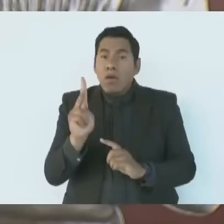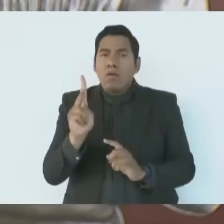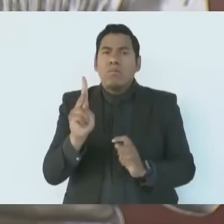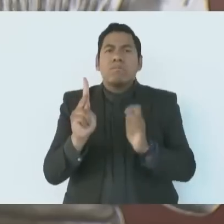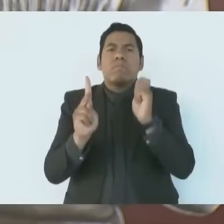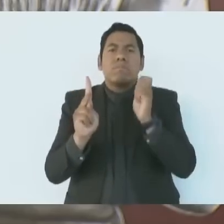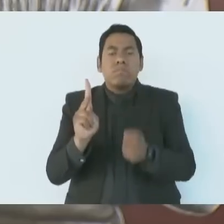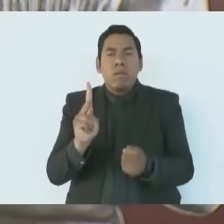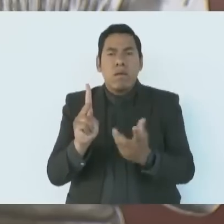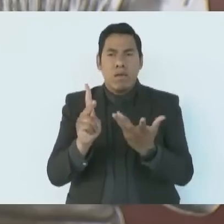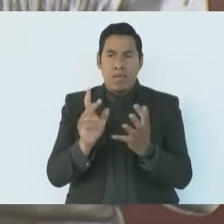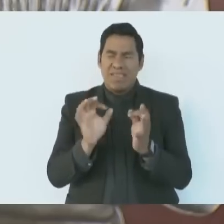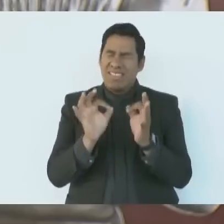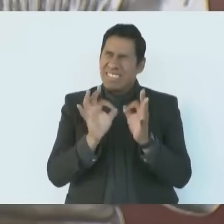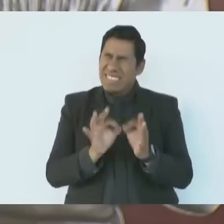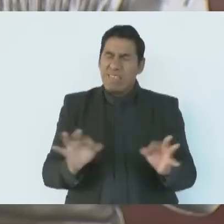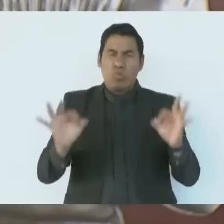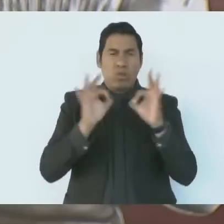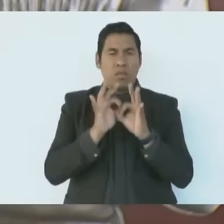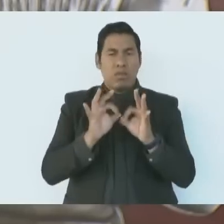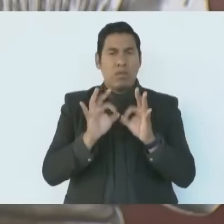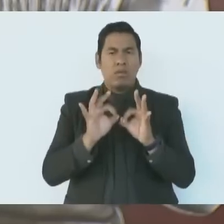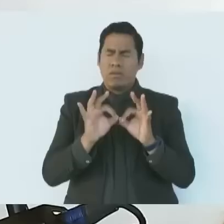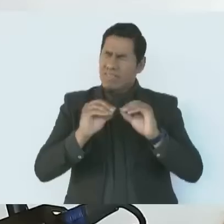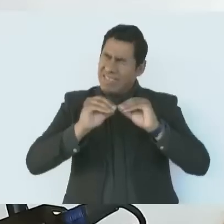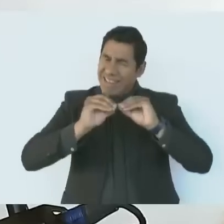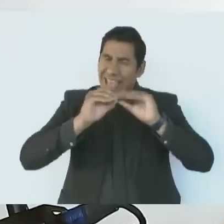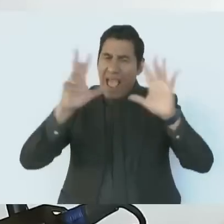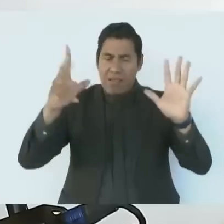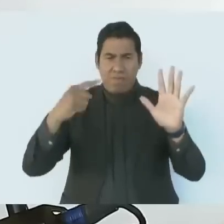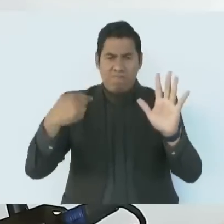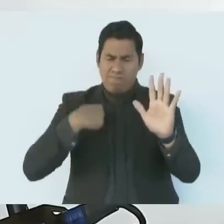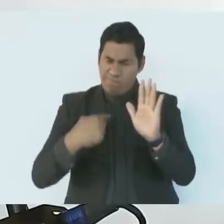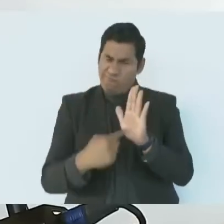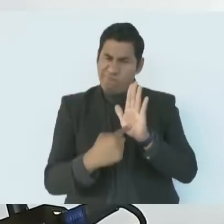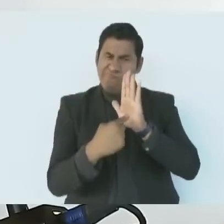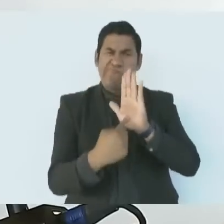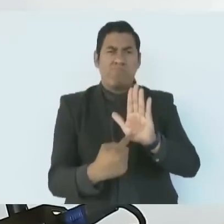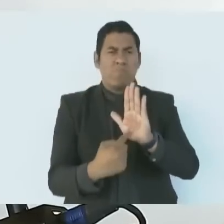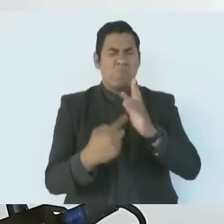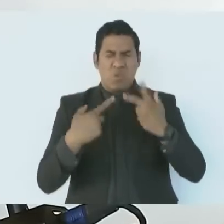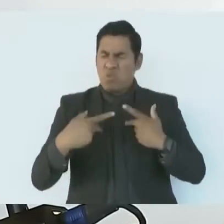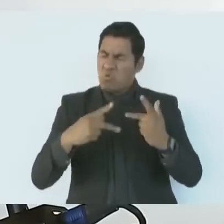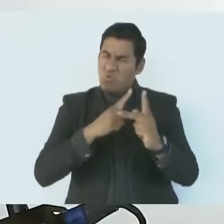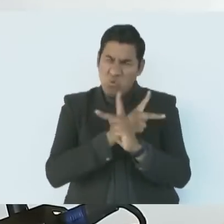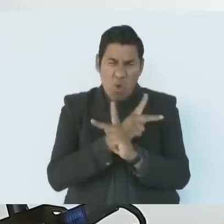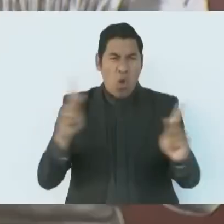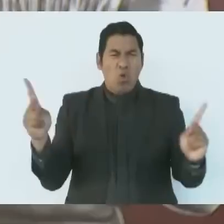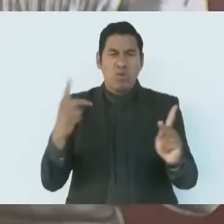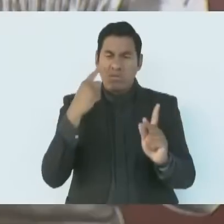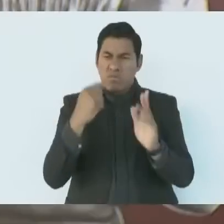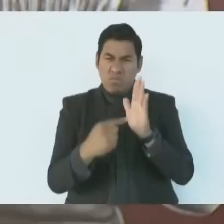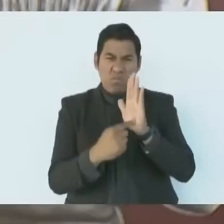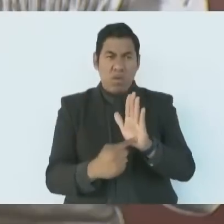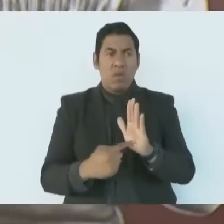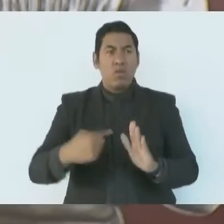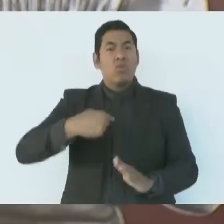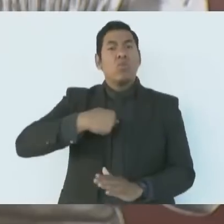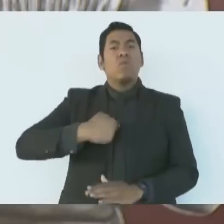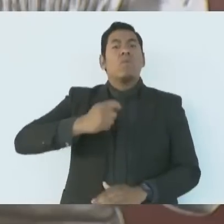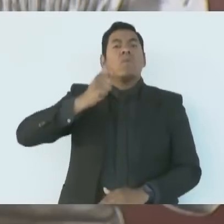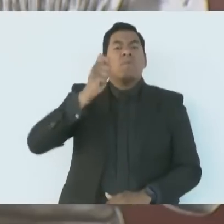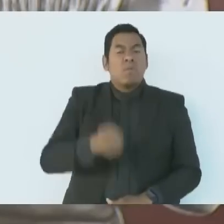que quedar muy claro a todas y a todos porque lo tenemos muy claro nosotros que siempre vamos